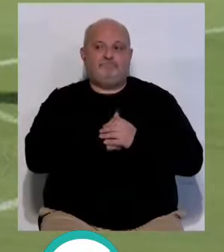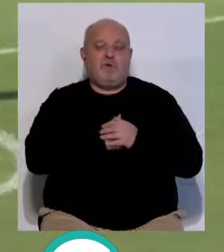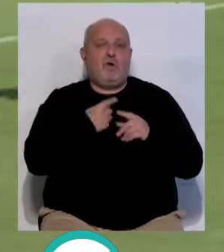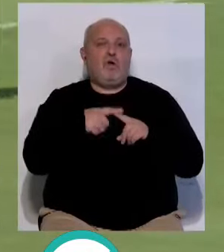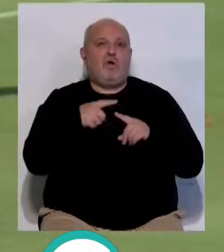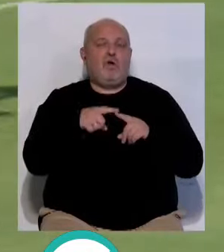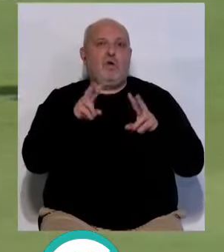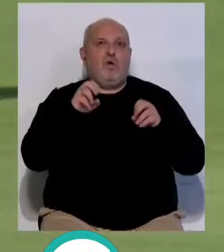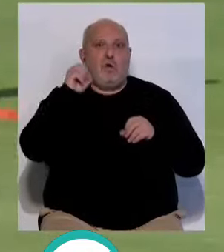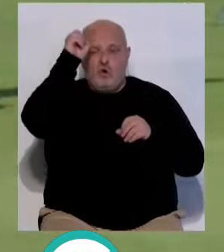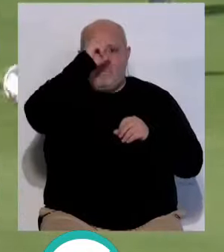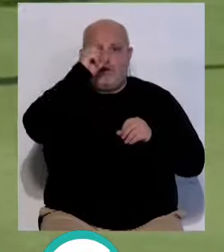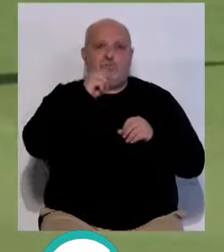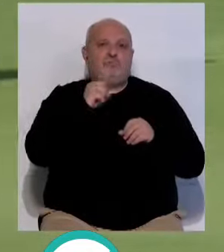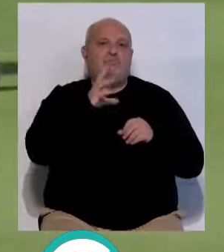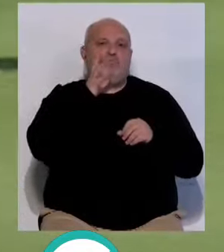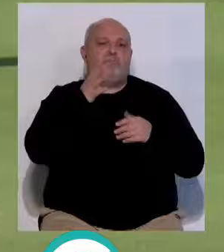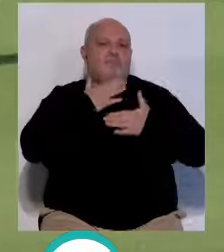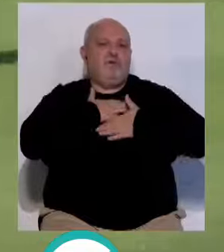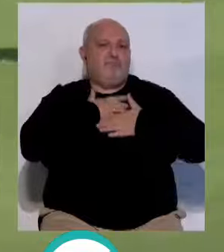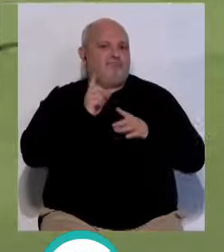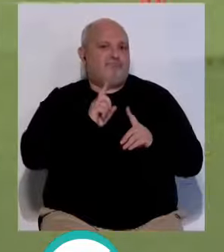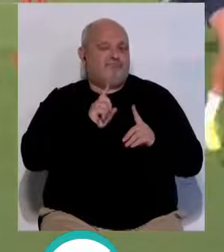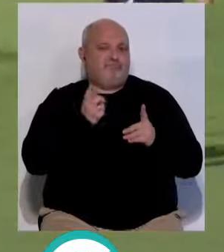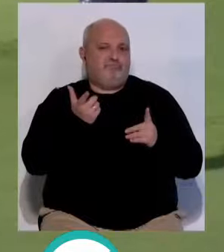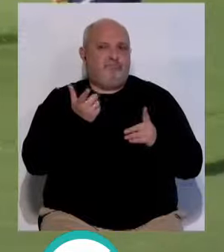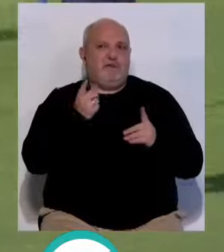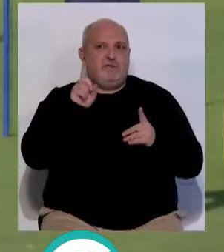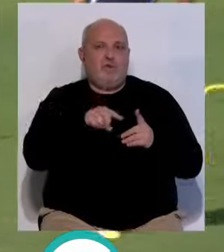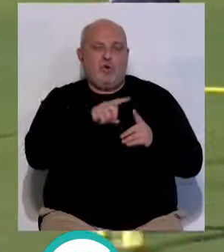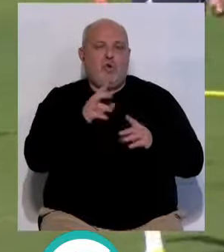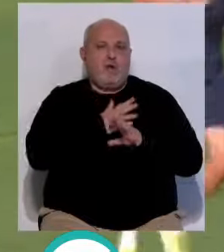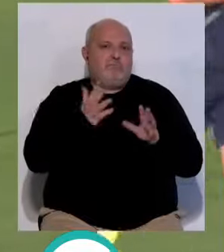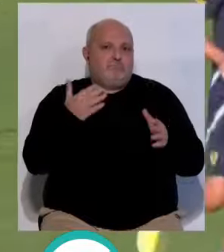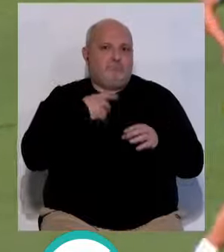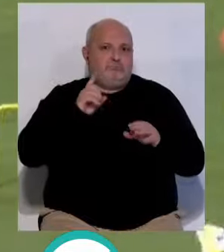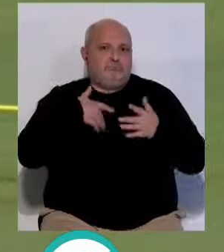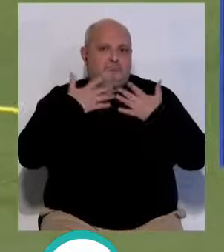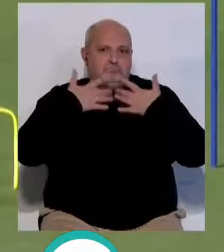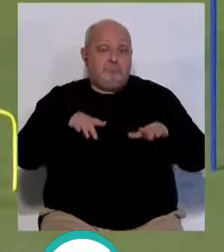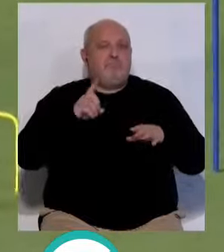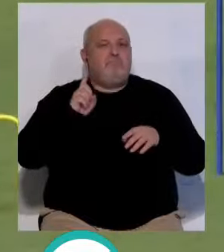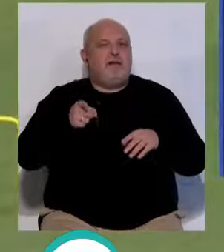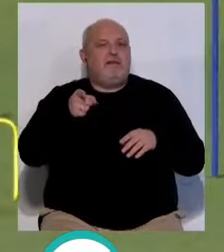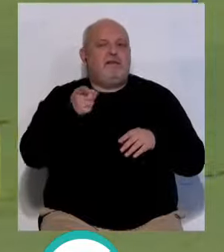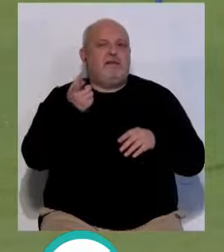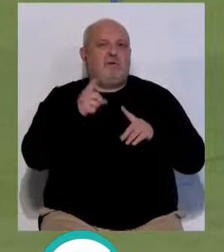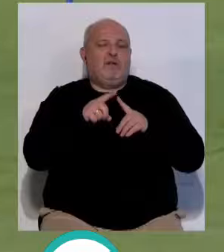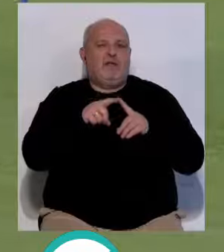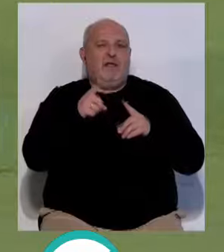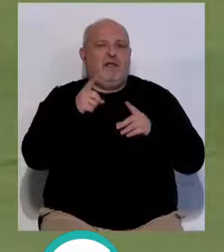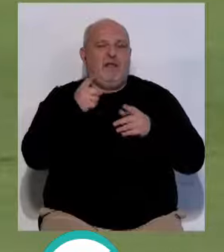no es una opini nuestra si tienen que jugar o no estamos diciendo algo que son hechos 14 minutos